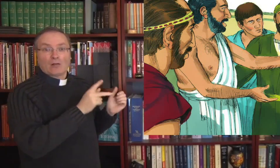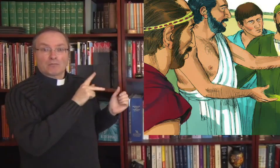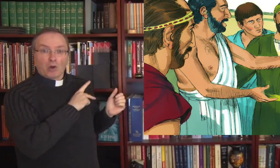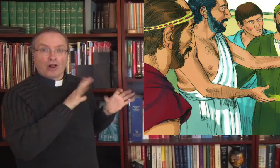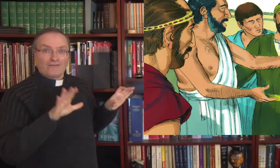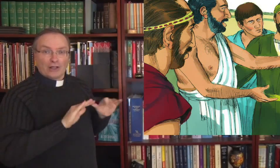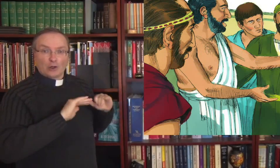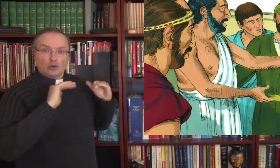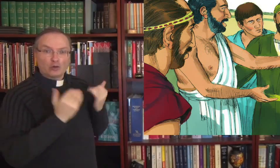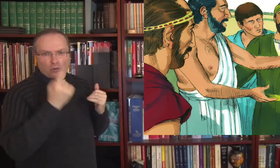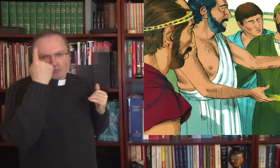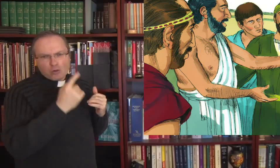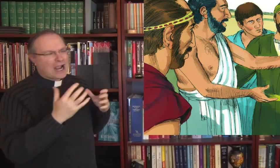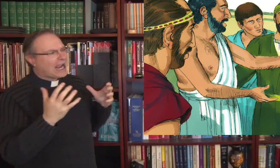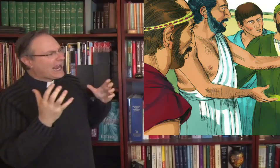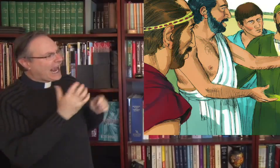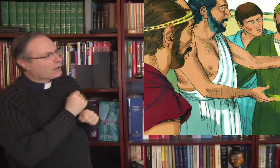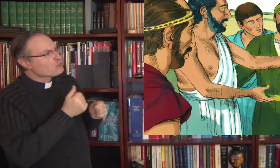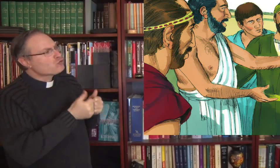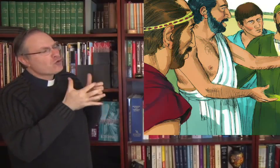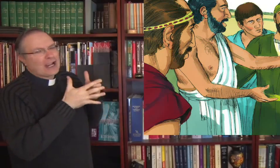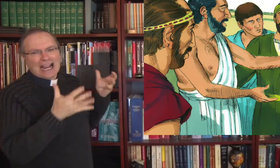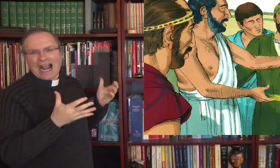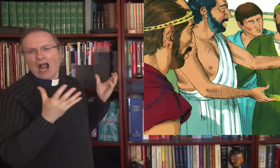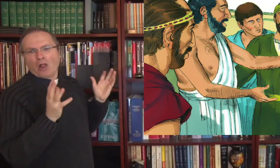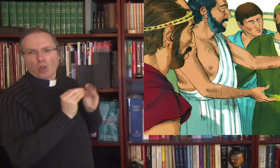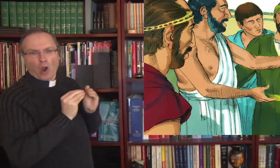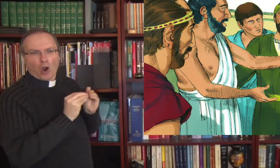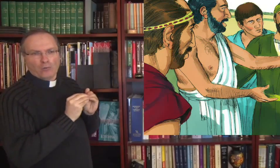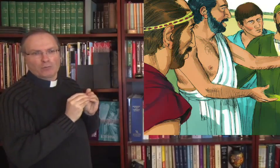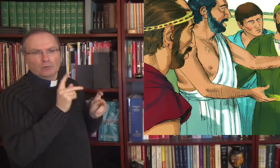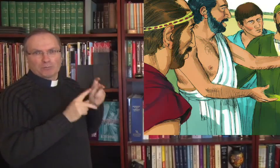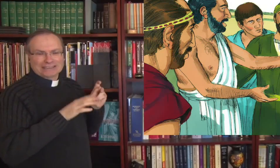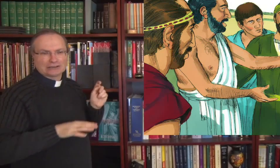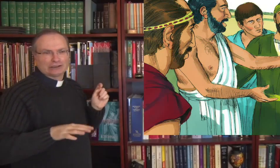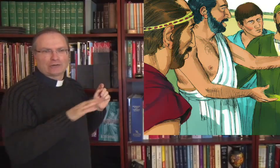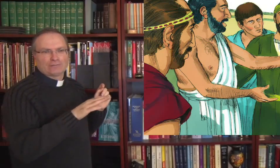Paul fait tout pour gagner le plus grand nombre de personnes ;